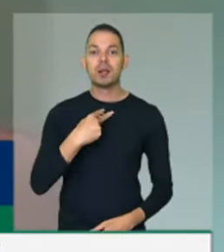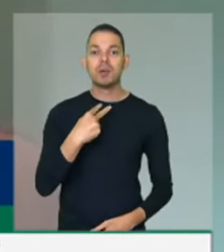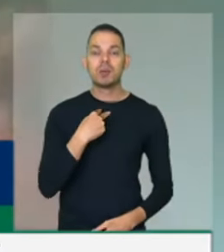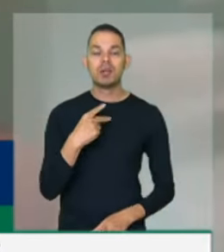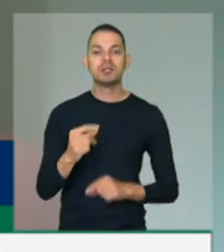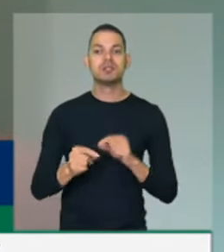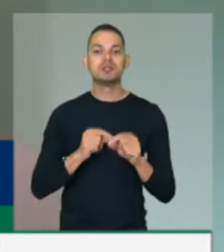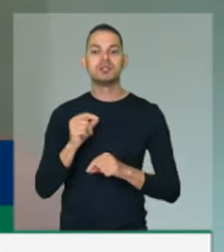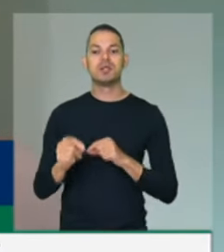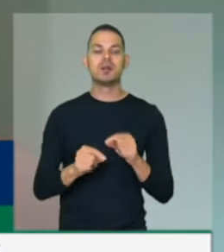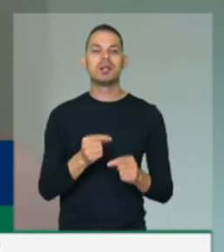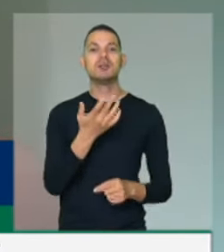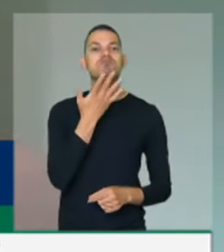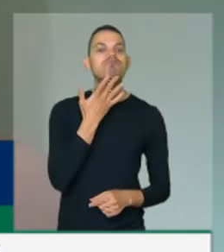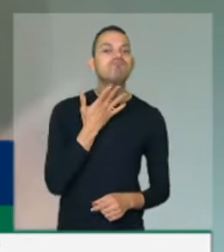PODE É COM BOA INTENÇÃO